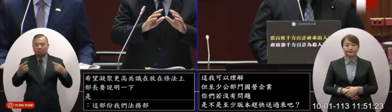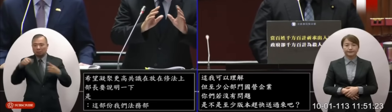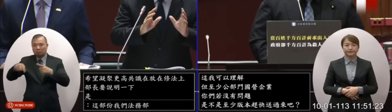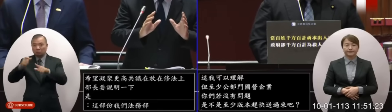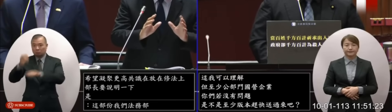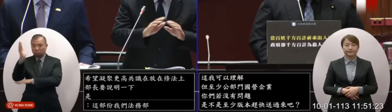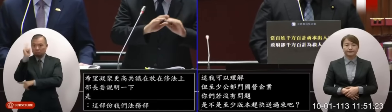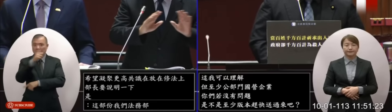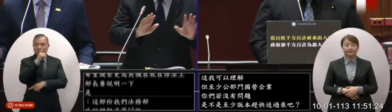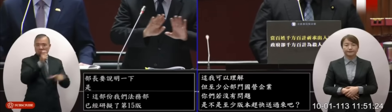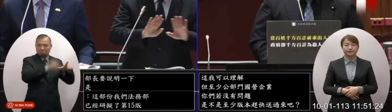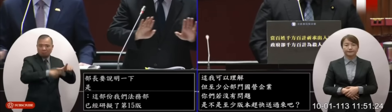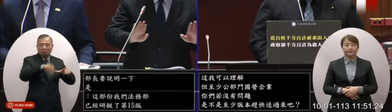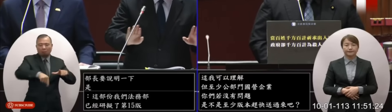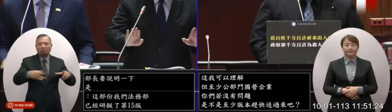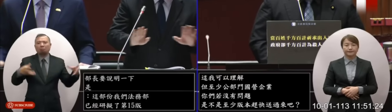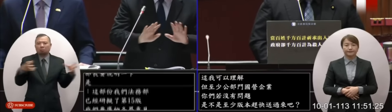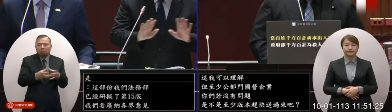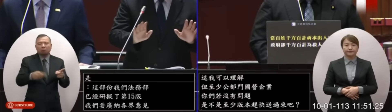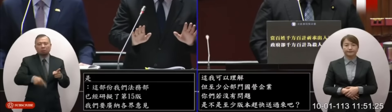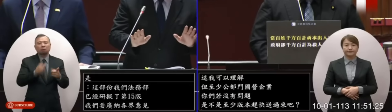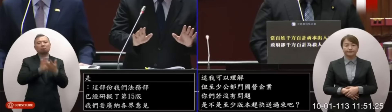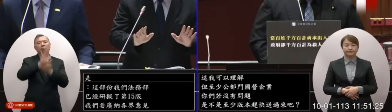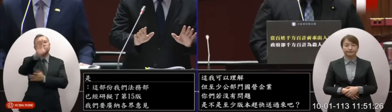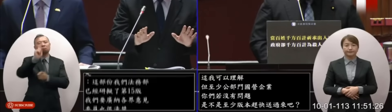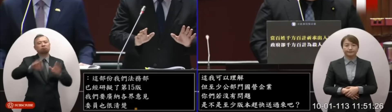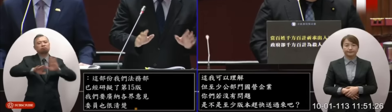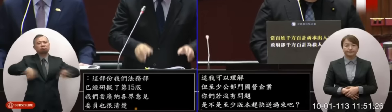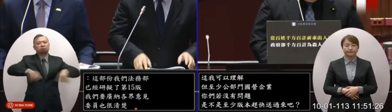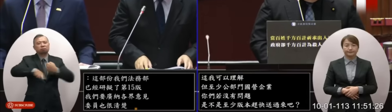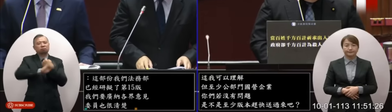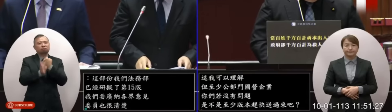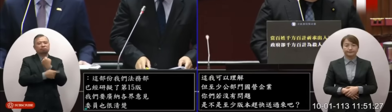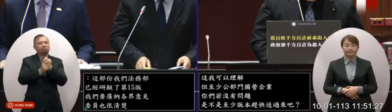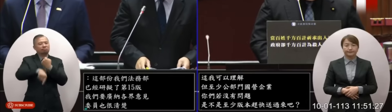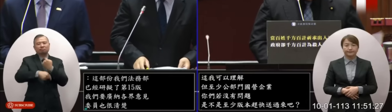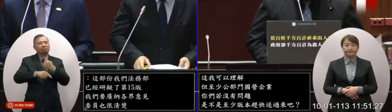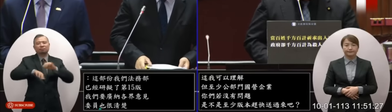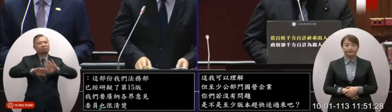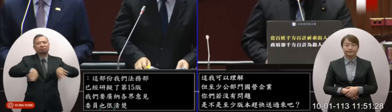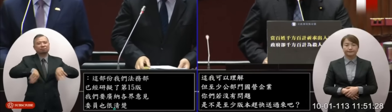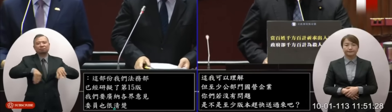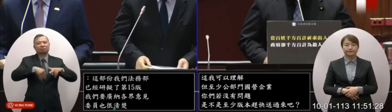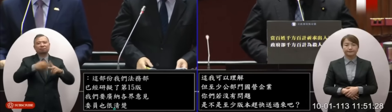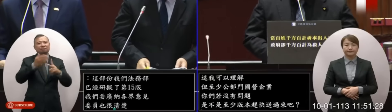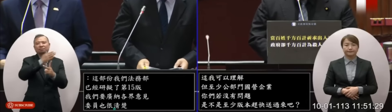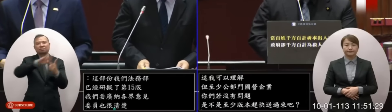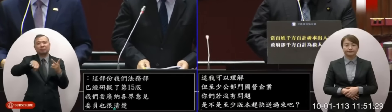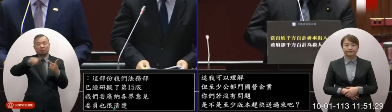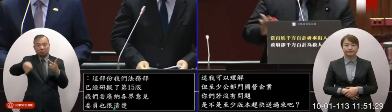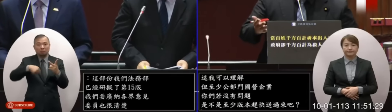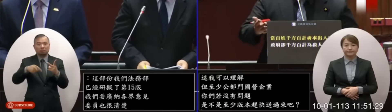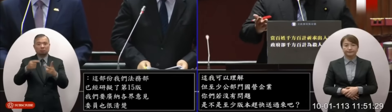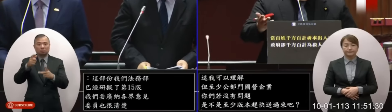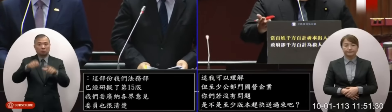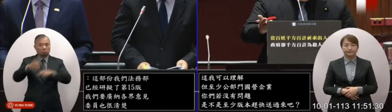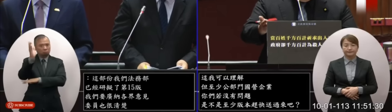後來公司公司分立的立法的一個政策 那我想公布我們這面我們在廣大意見 我們是提出第15個